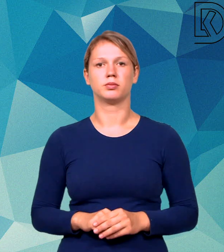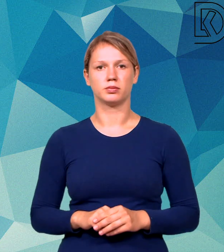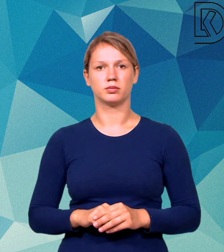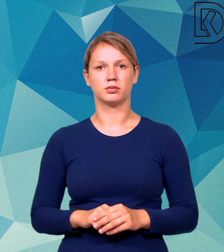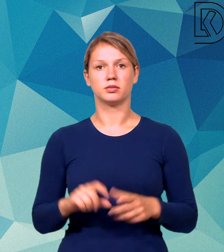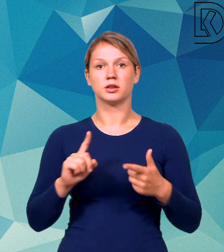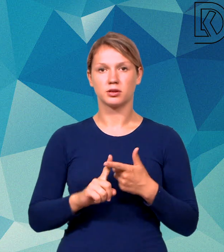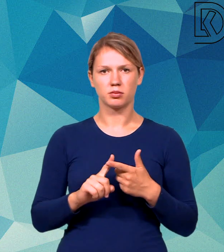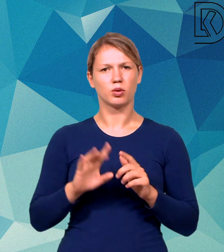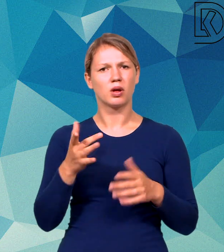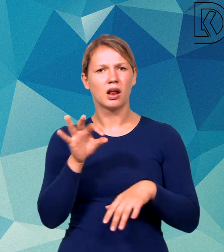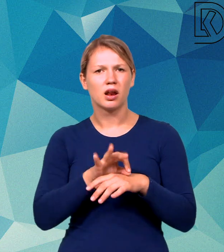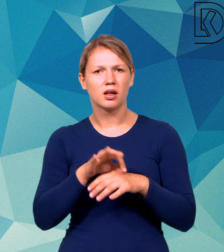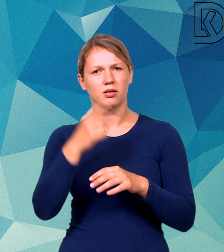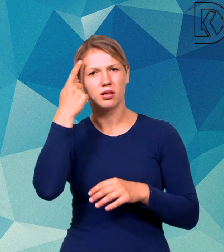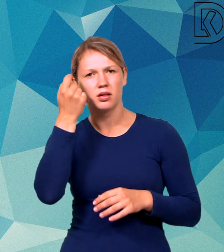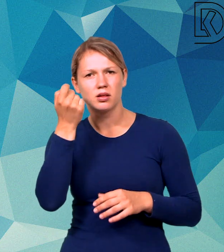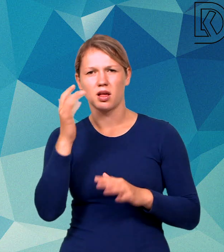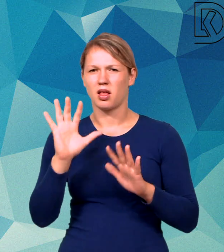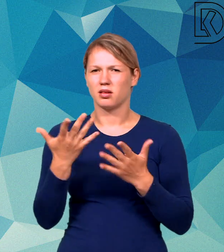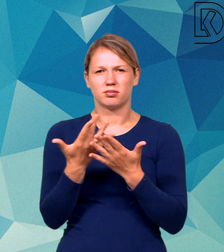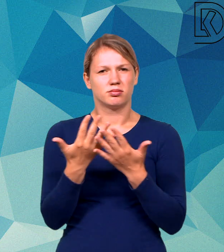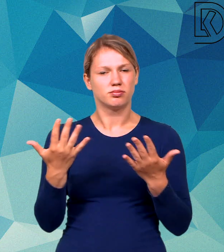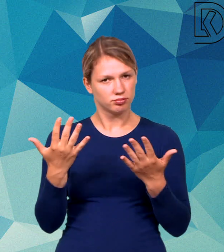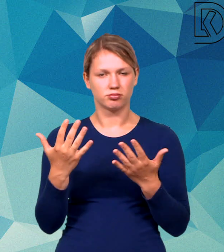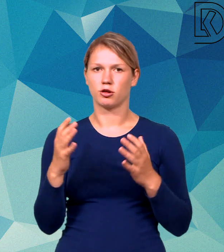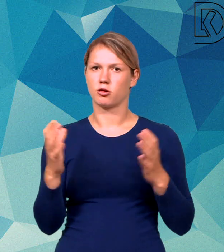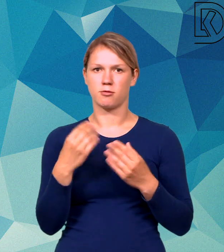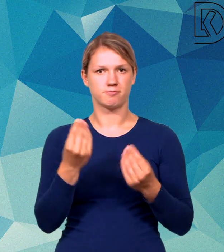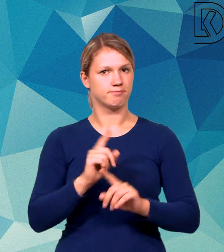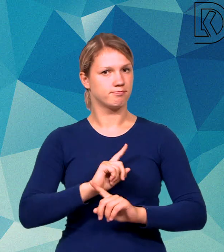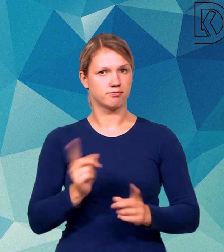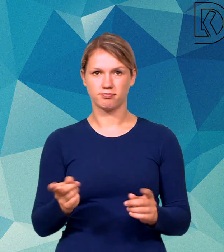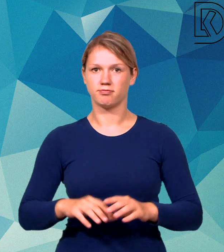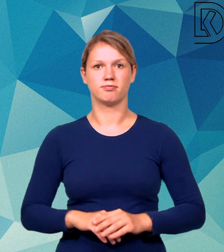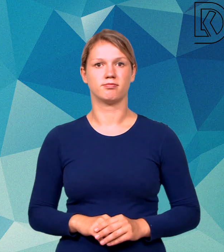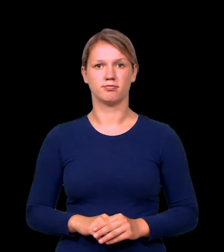Septinta, turint psichinę ligą, vaiko globa nėra suteikiama.